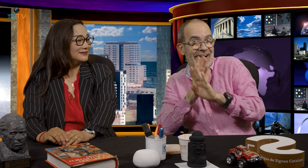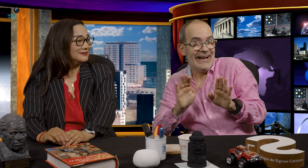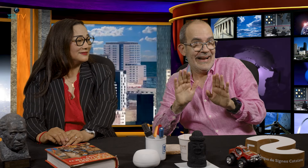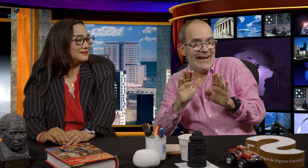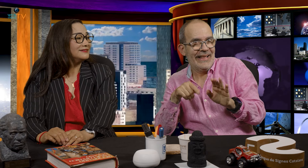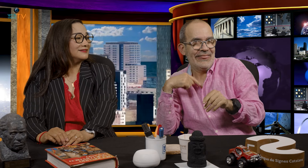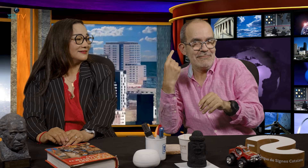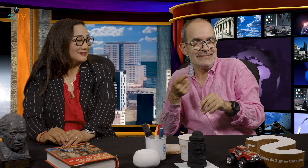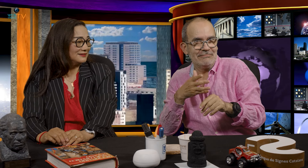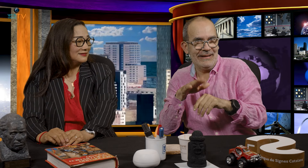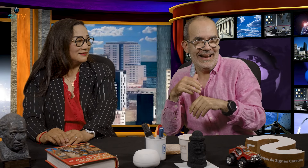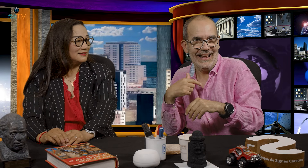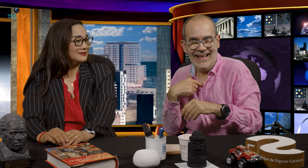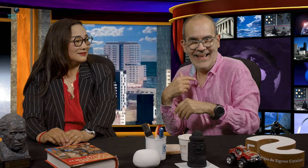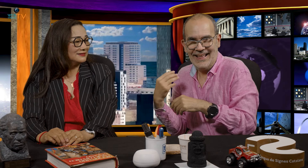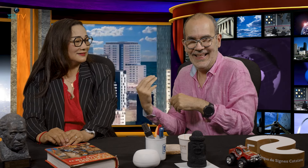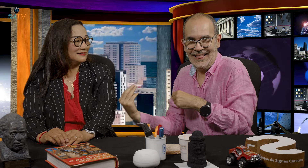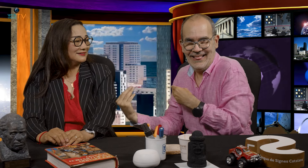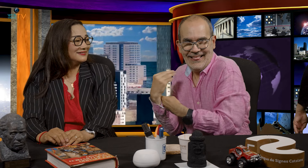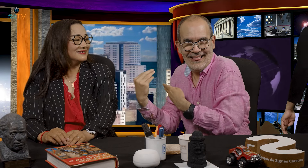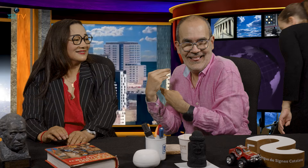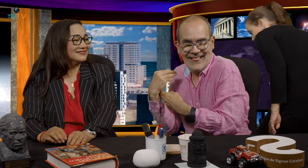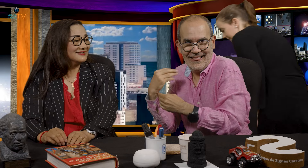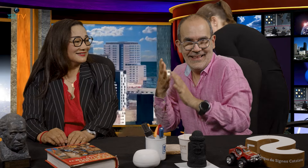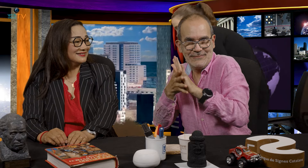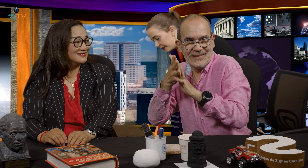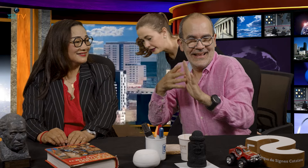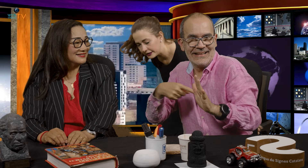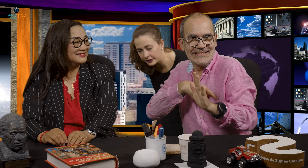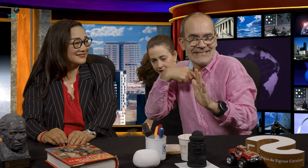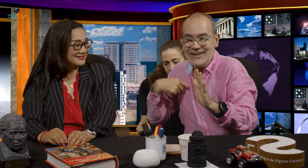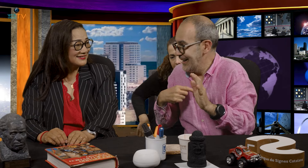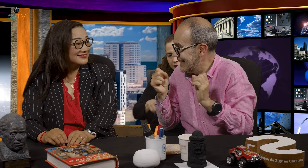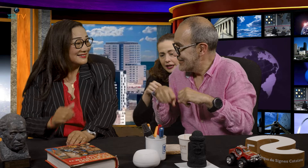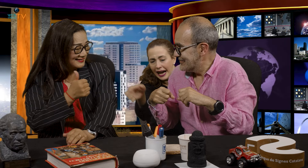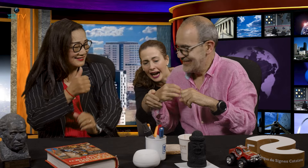podrías darme unas clases de lengua de signos china. Vale